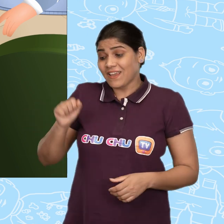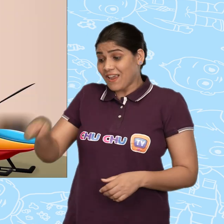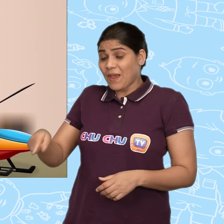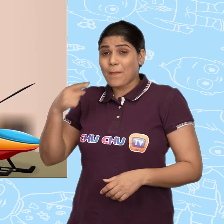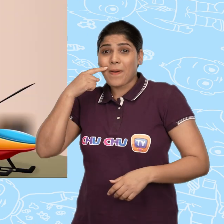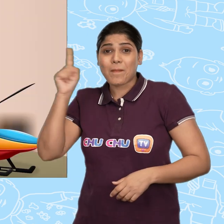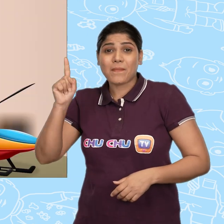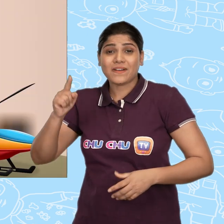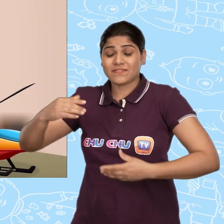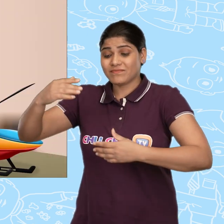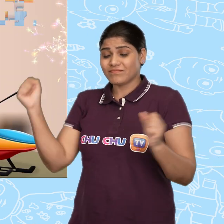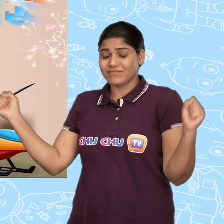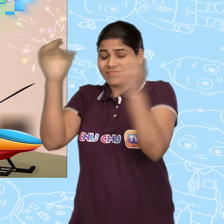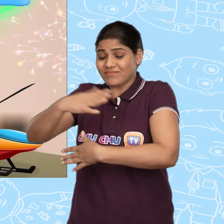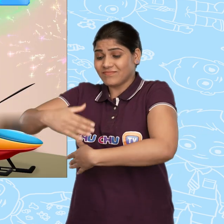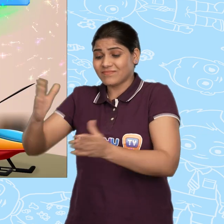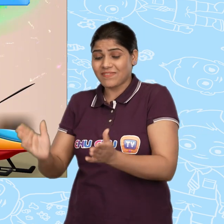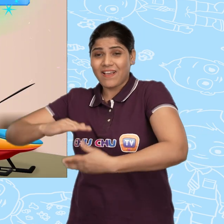ये है "पापा का जादू का पिटारा"।